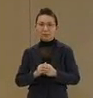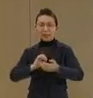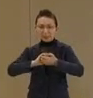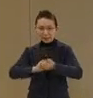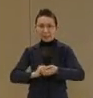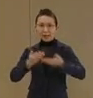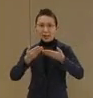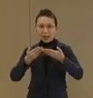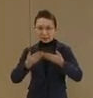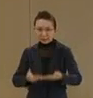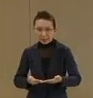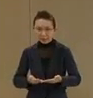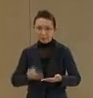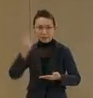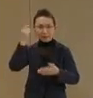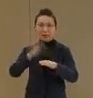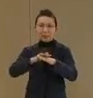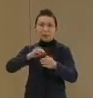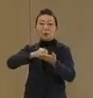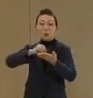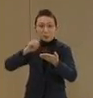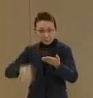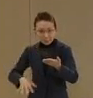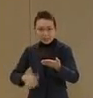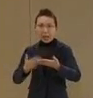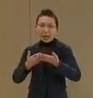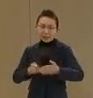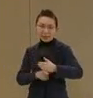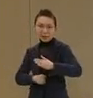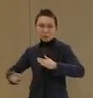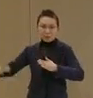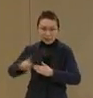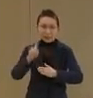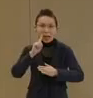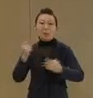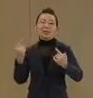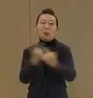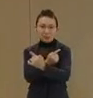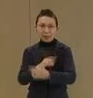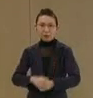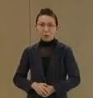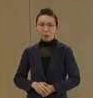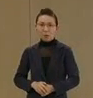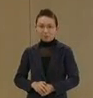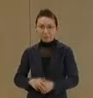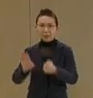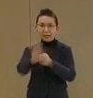安全最優先で見直しましょう 原発頼みから抜け出して